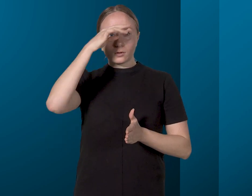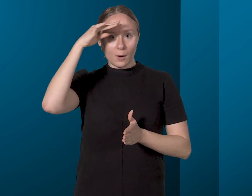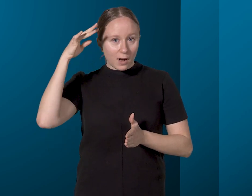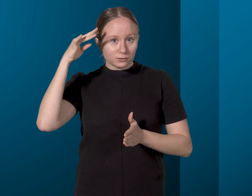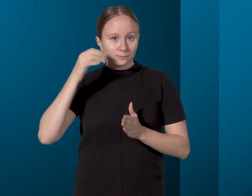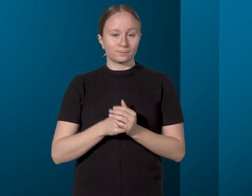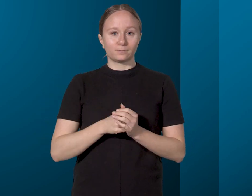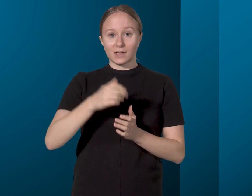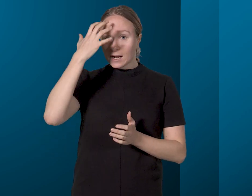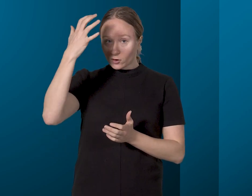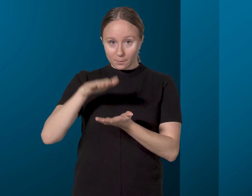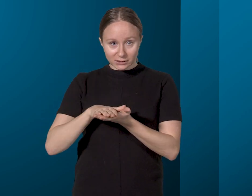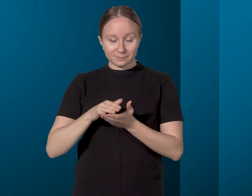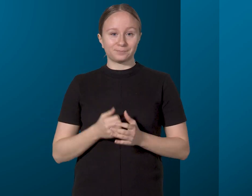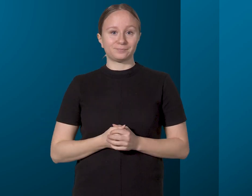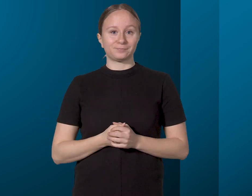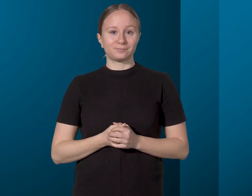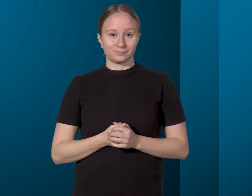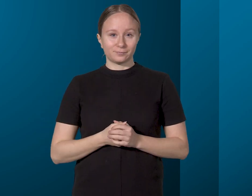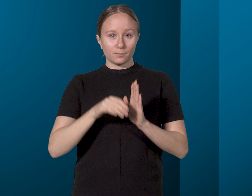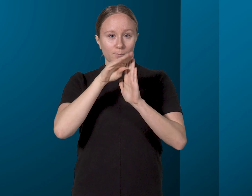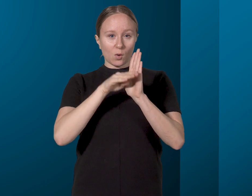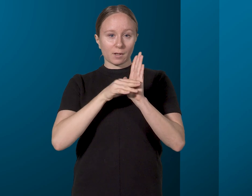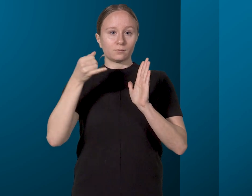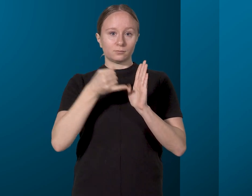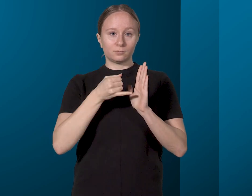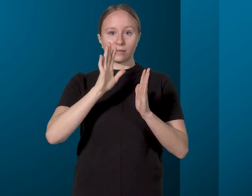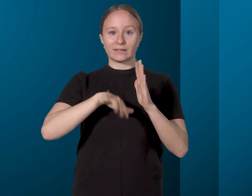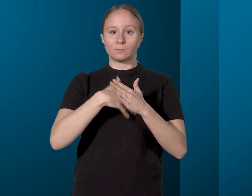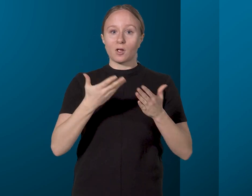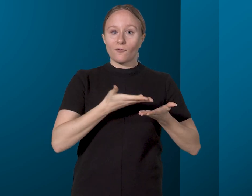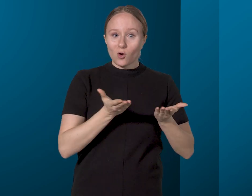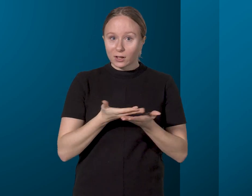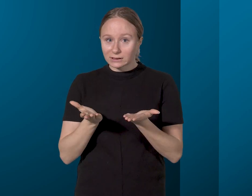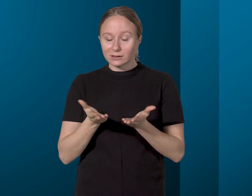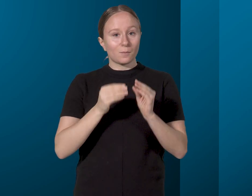i Kannelmäki, Helsingfors. Programmet inkluderar teckenspråkiga föreställningar, -